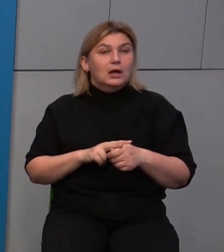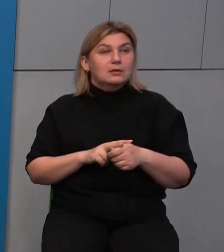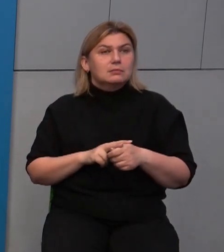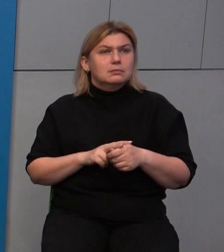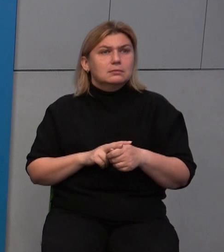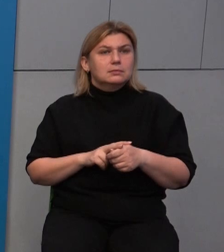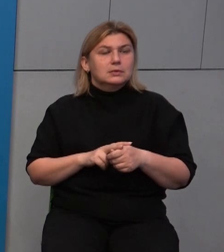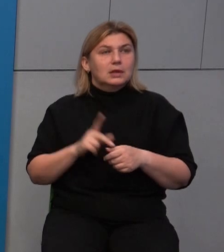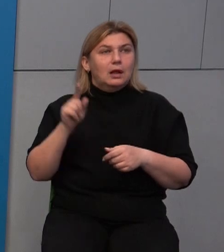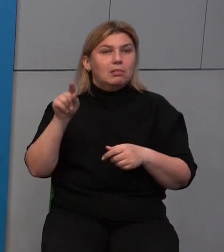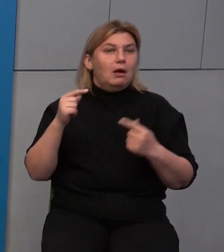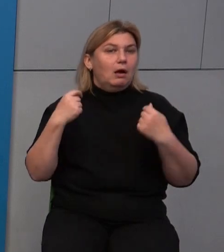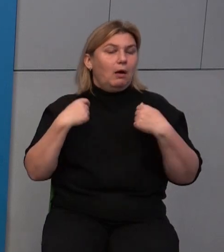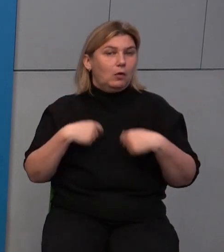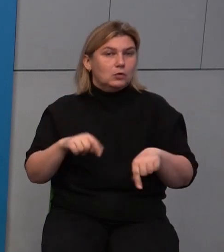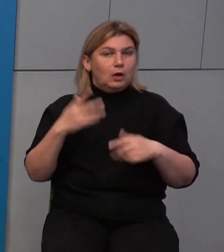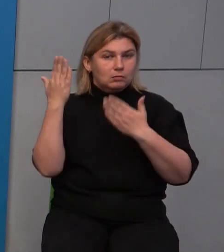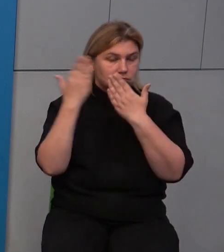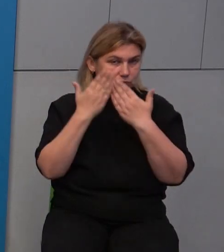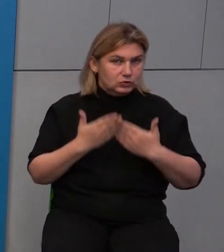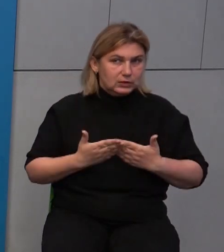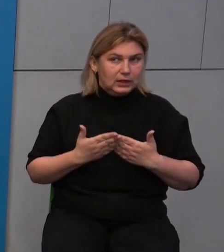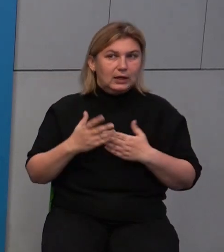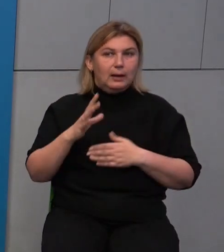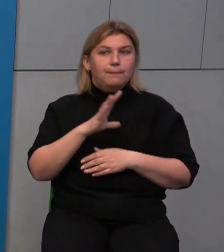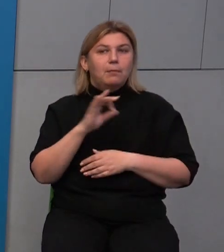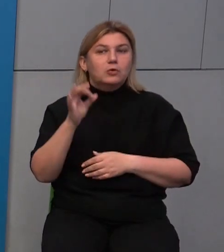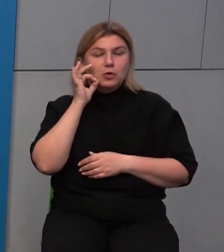że te osoby czytają, dlatego że to jest świetne ćwiczenie myślowe